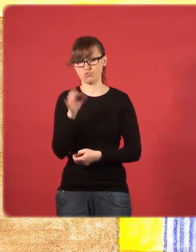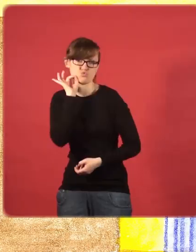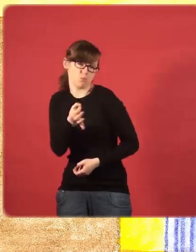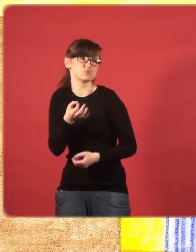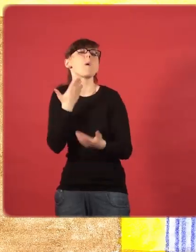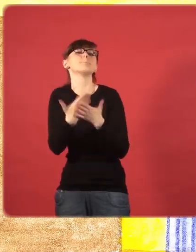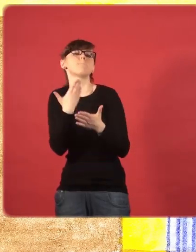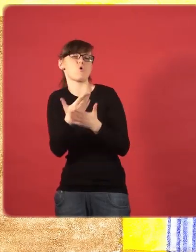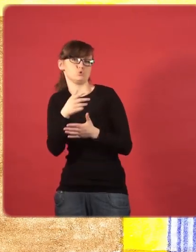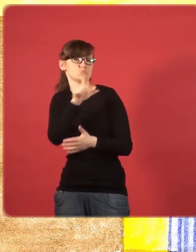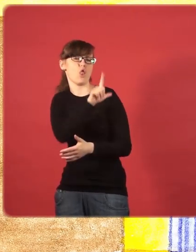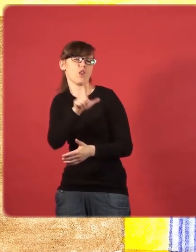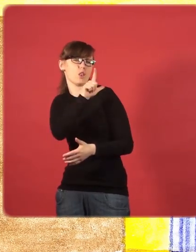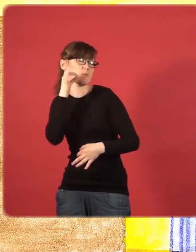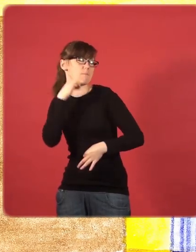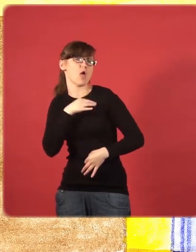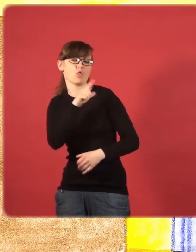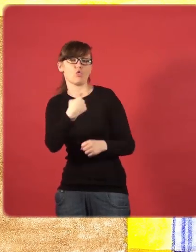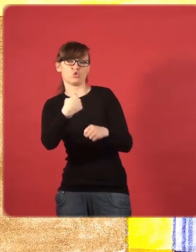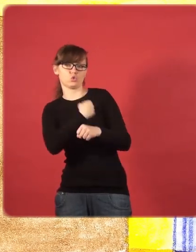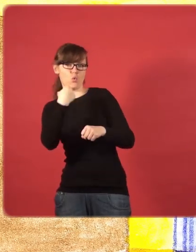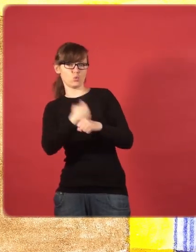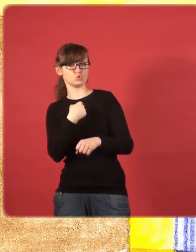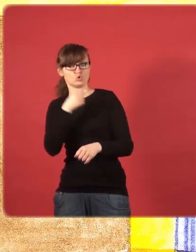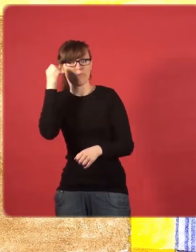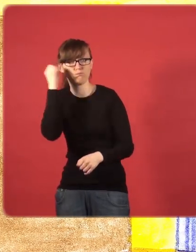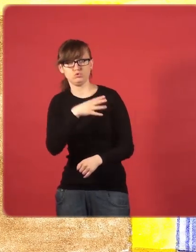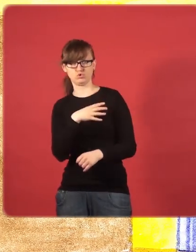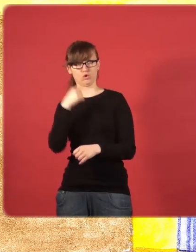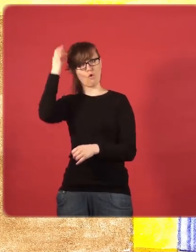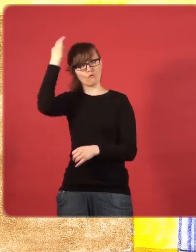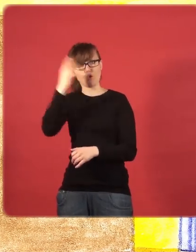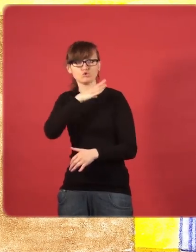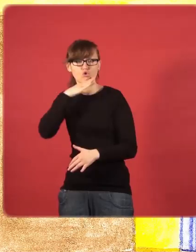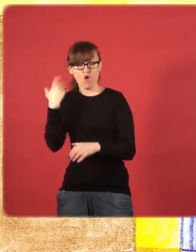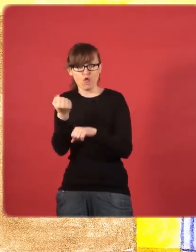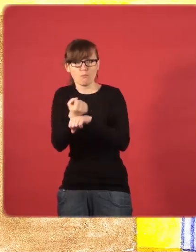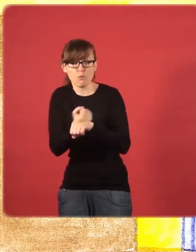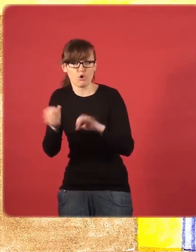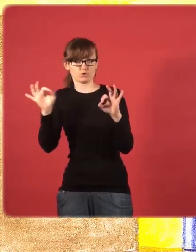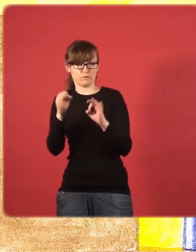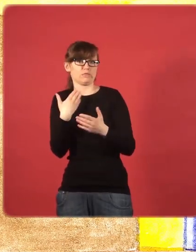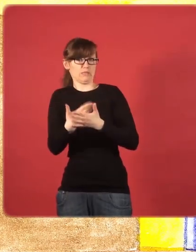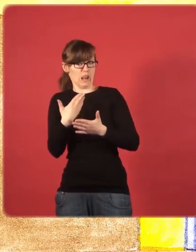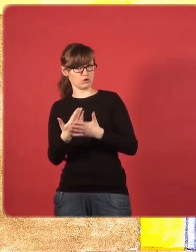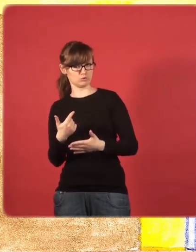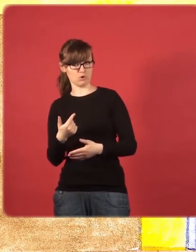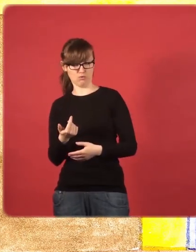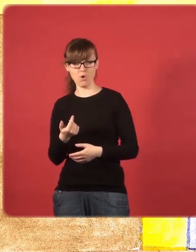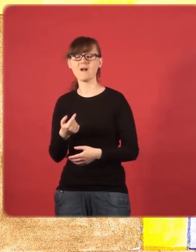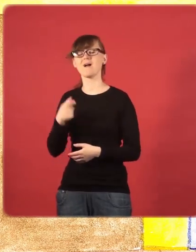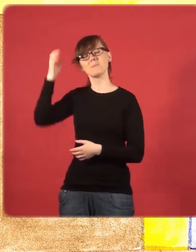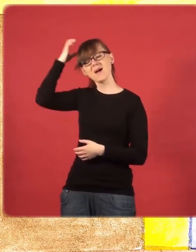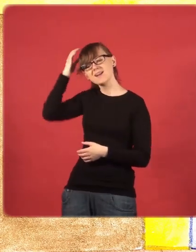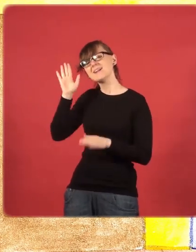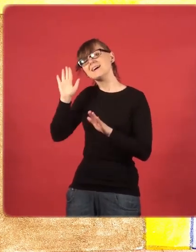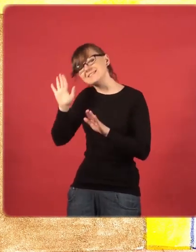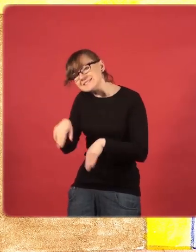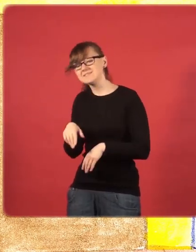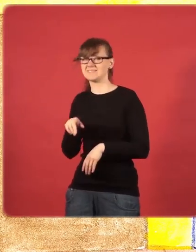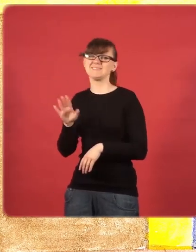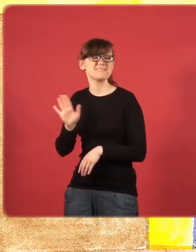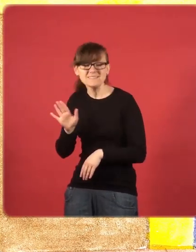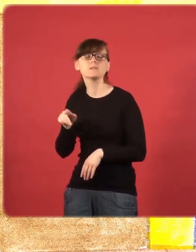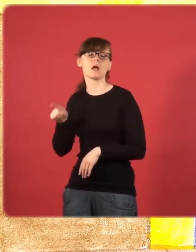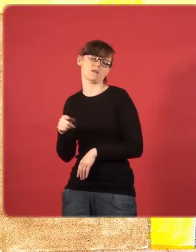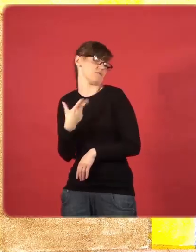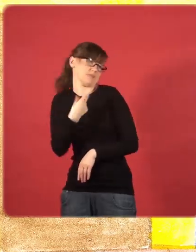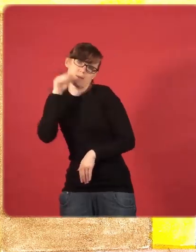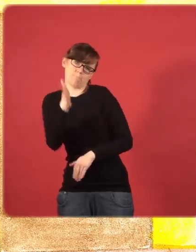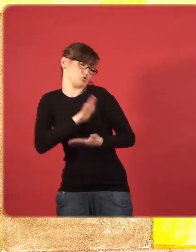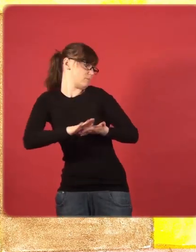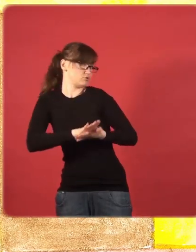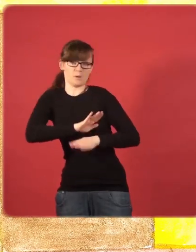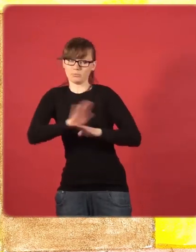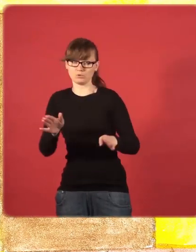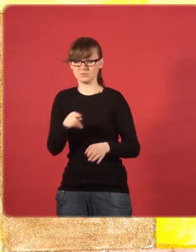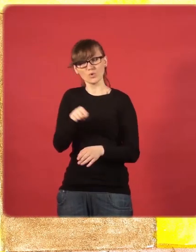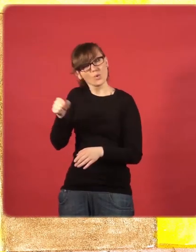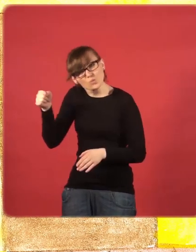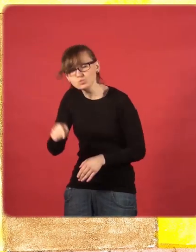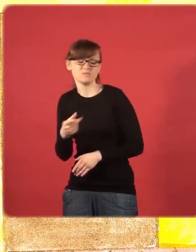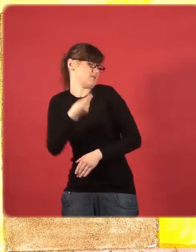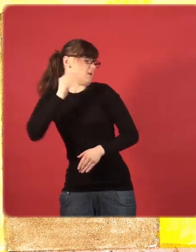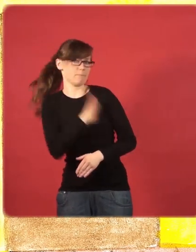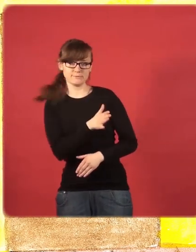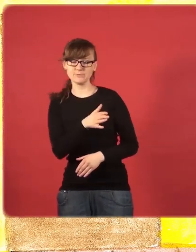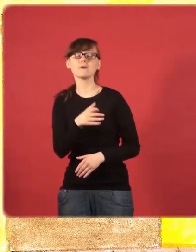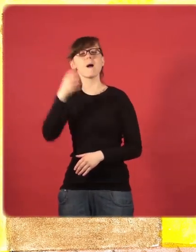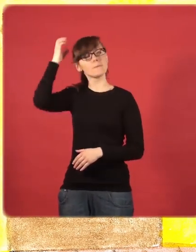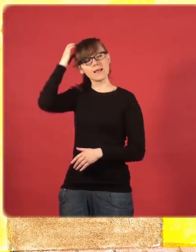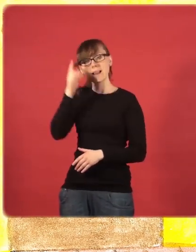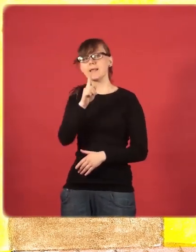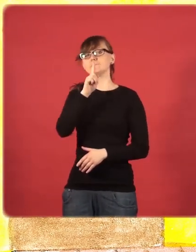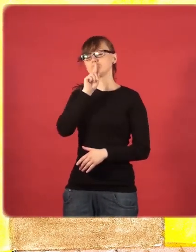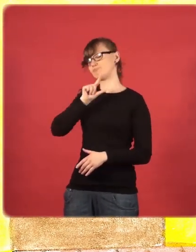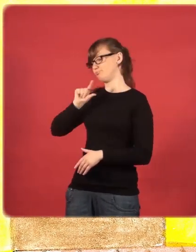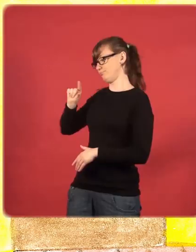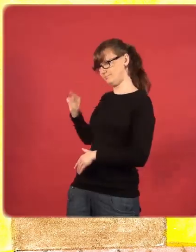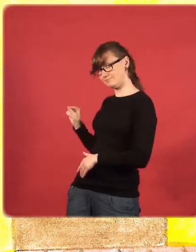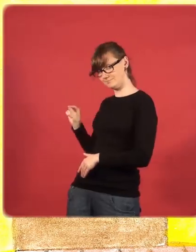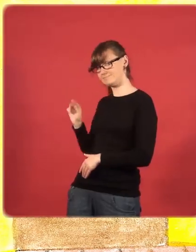Będzie musiała pójść przeprosić panią Małgorzatę za swoje naganne zachowanie i prosić o wybaczenie. Ania oświadczyła, że nigdy tego nie zrobi, bo wcale nie jest jej przykro i nawet nie potrafi sobie wyobrazić, że jest jej przykro.